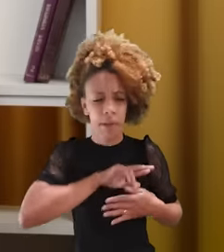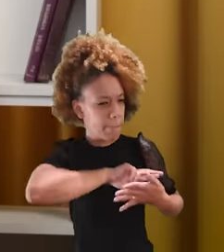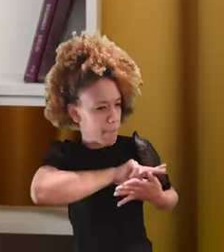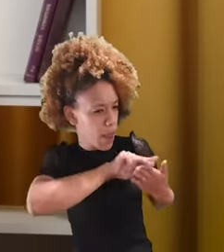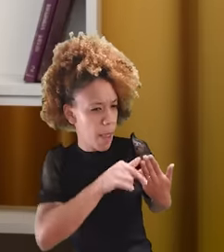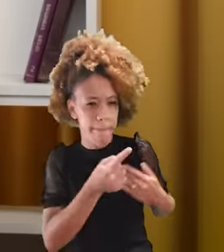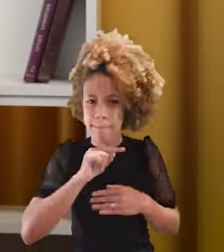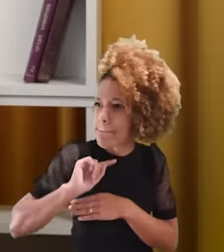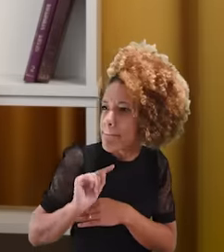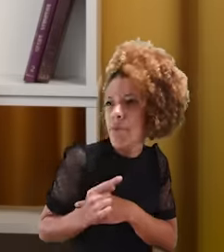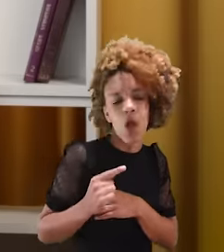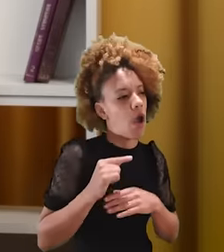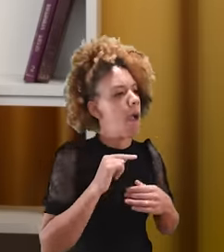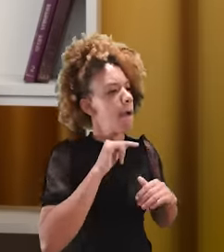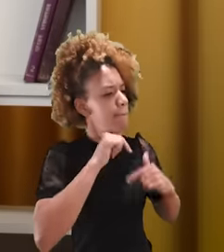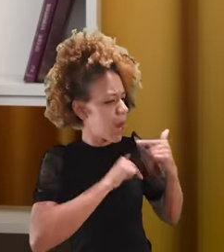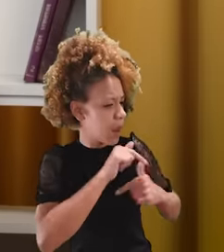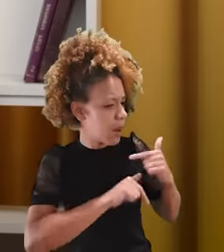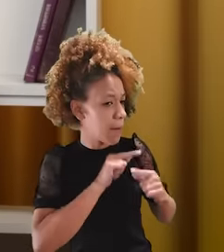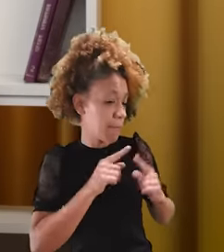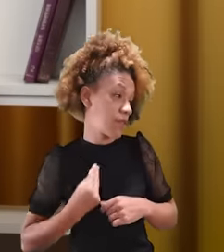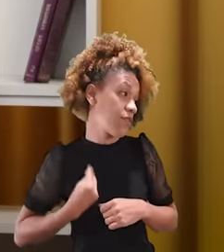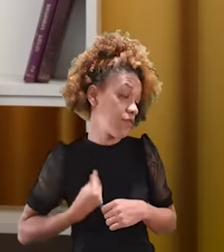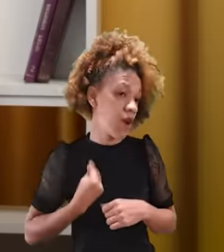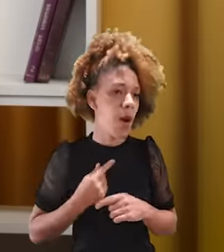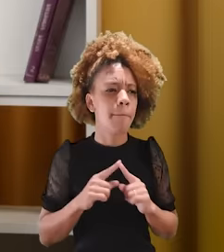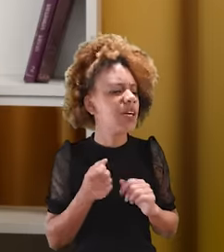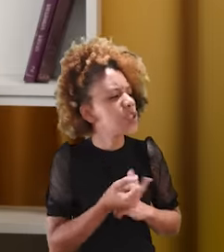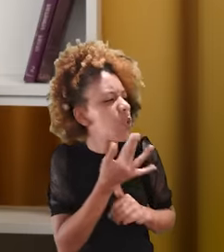mil coisas ao mesmo tempo e no final a gente tá vivendo a era do mas quant seguidores você tem